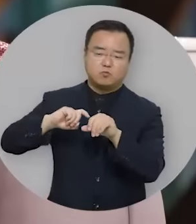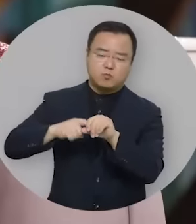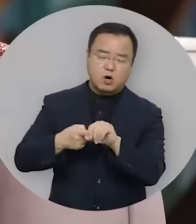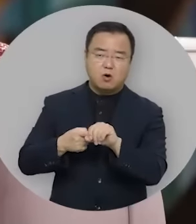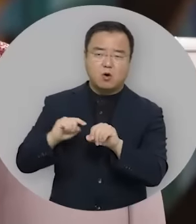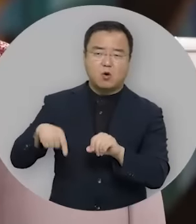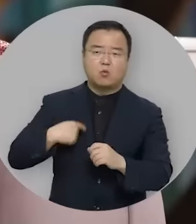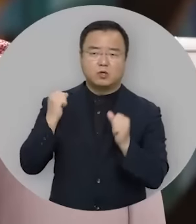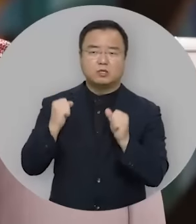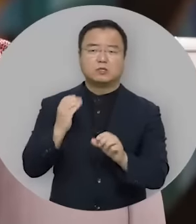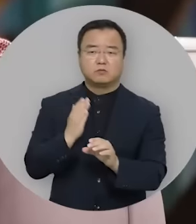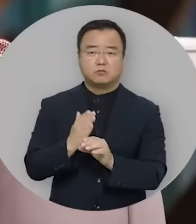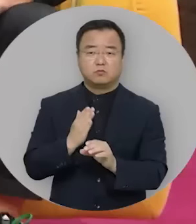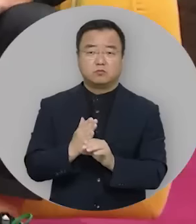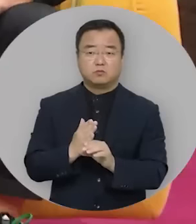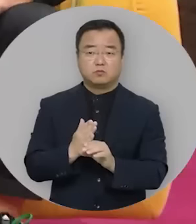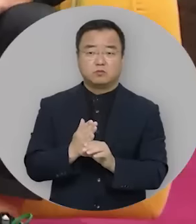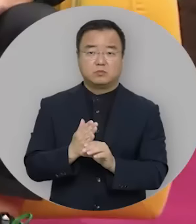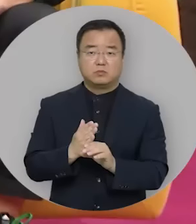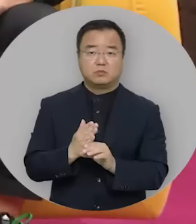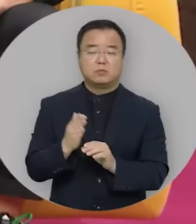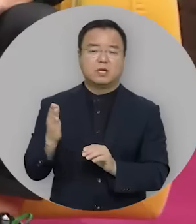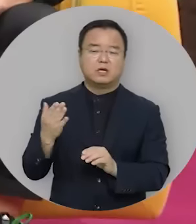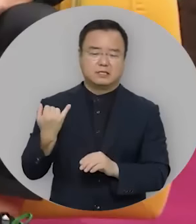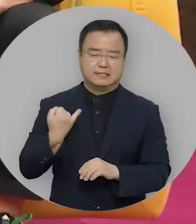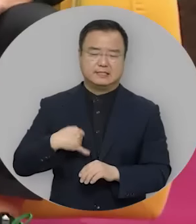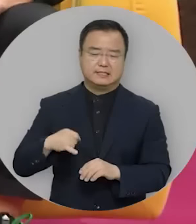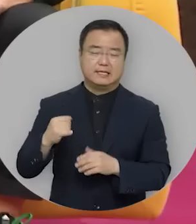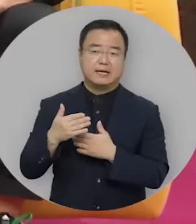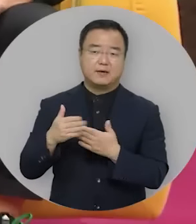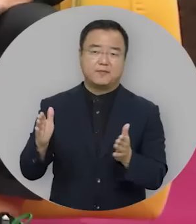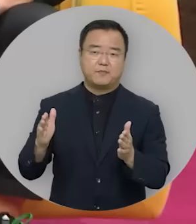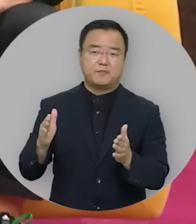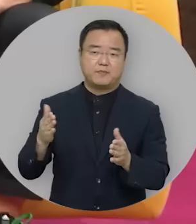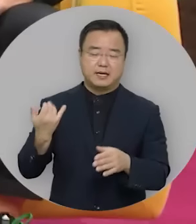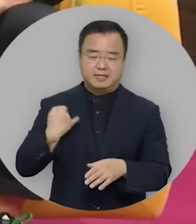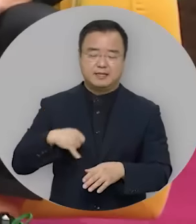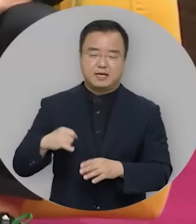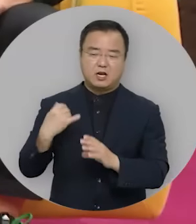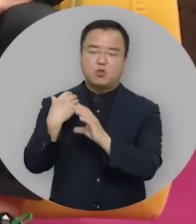혼자 있게 되면서 저희가 은혜의 방을 동굴이라고 얘기했어요. 은혜의 동굴.